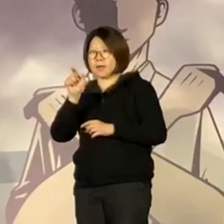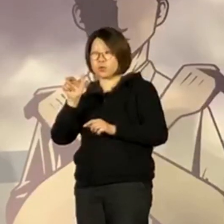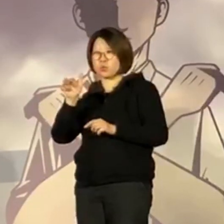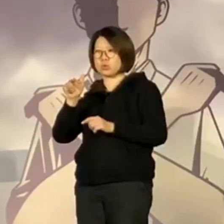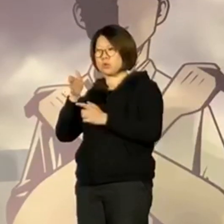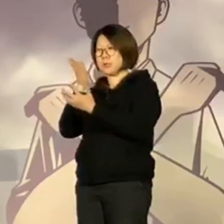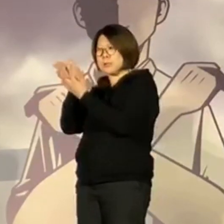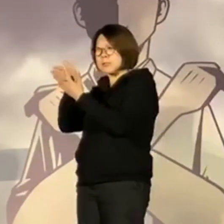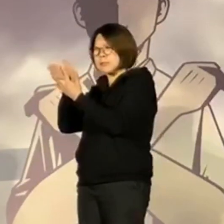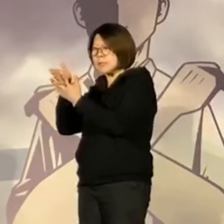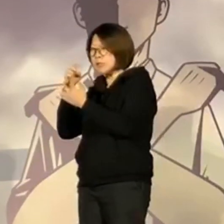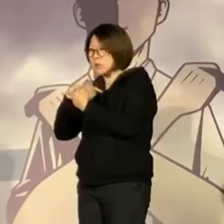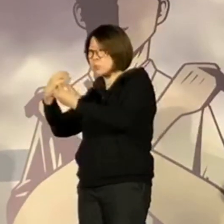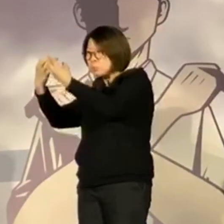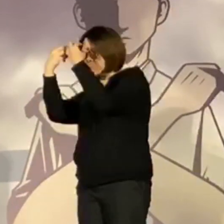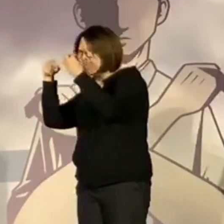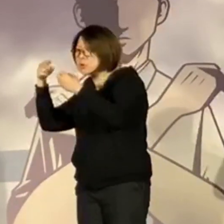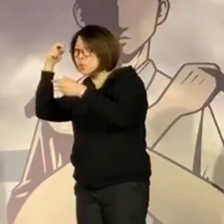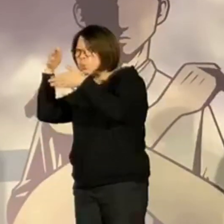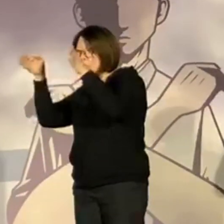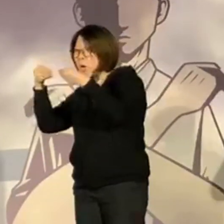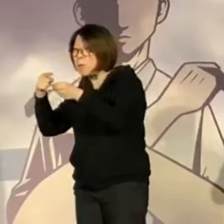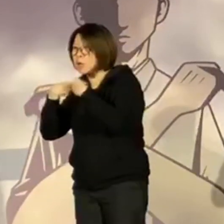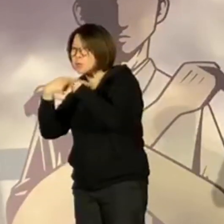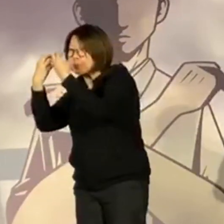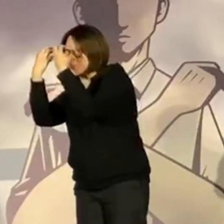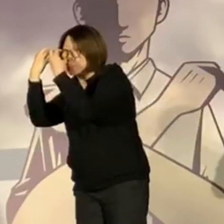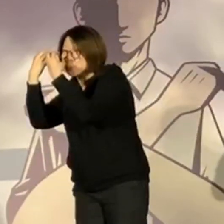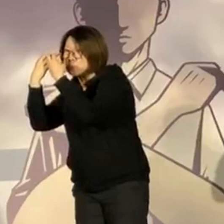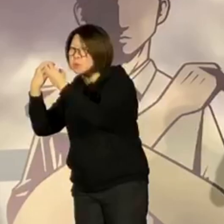這裏我們看到可能會開始